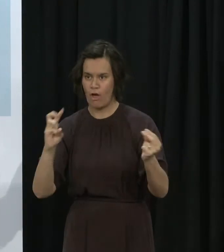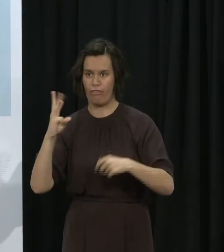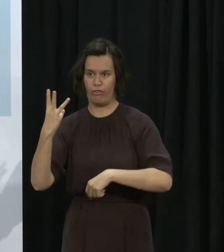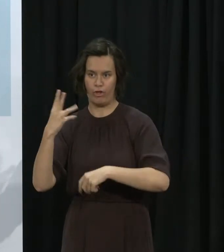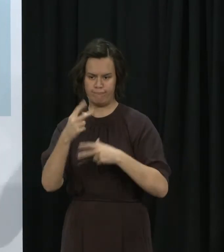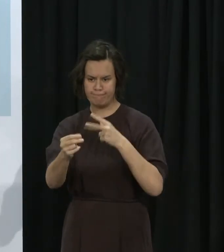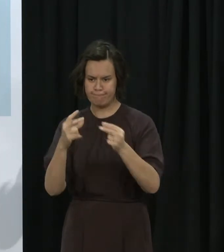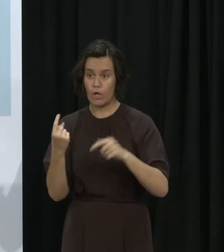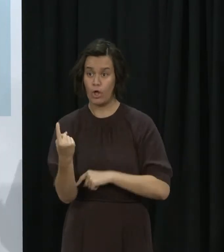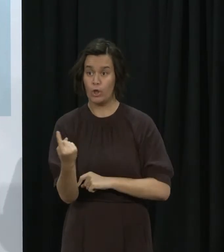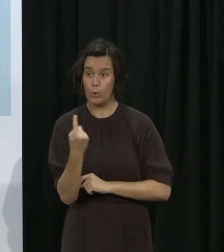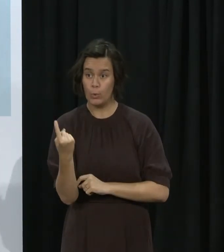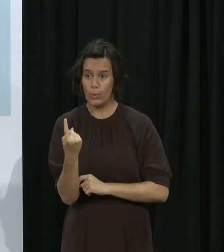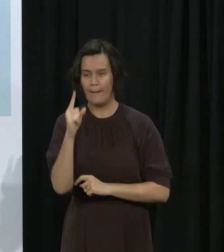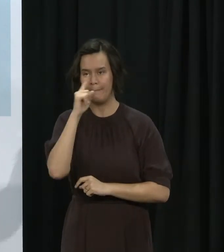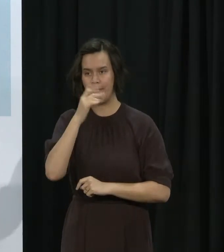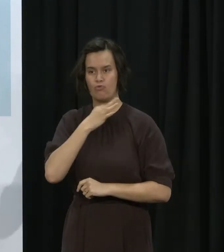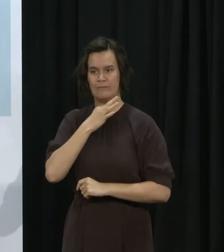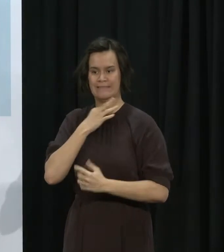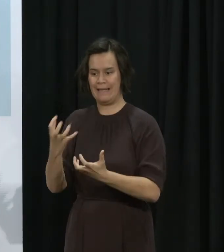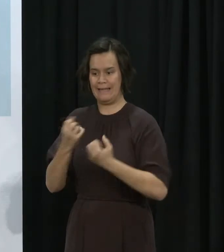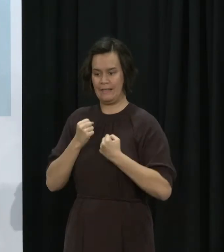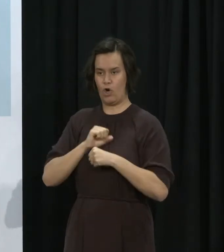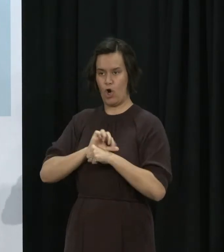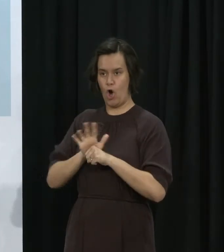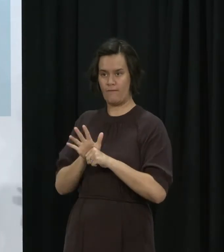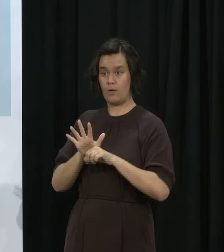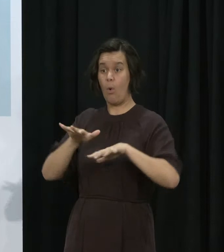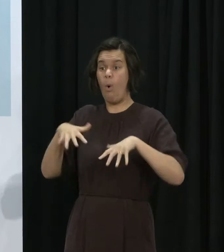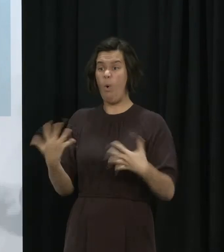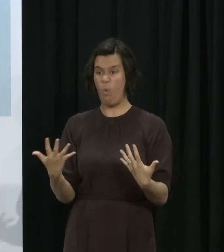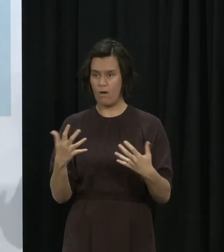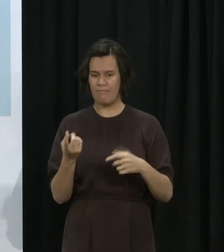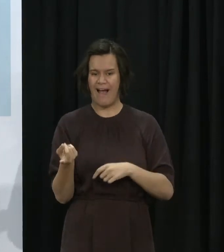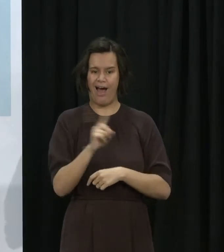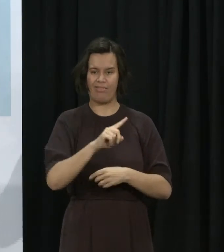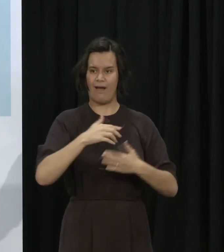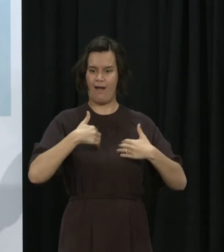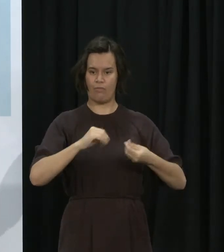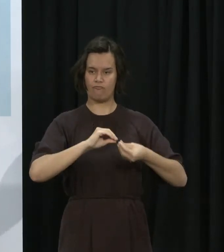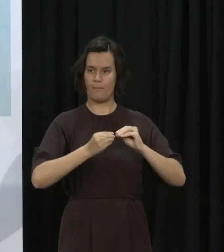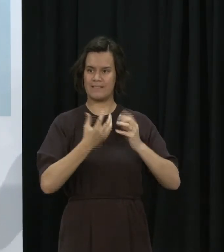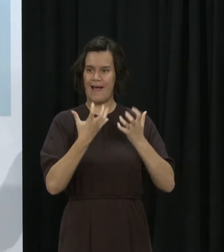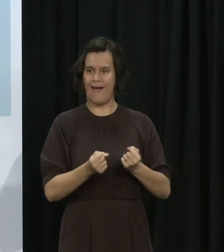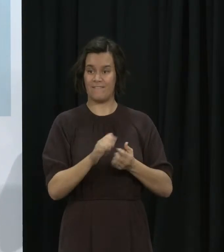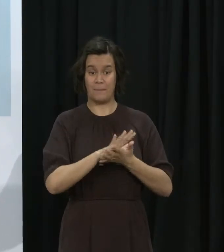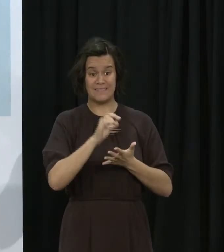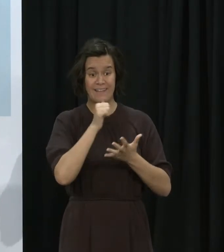ranei i muri i te otinga o te akoranga tuatahi ki te horopeta. Ko te kaupapa matua o